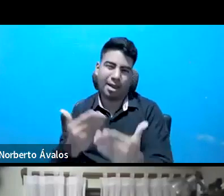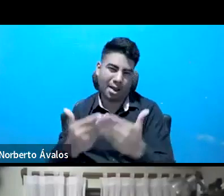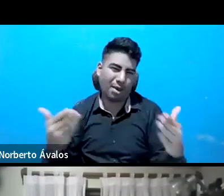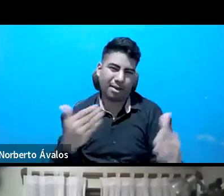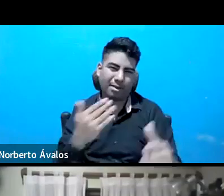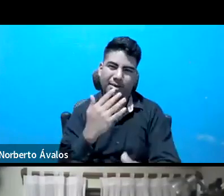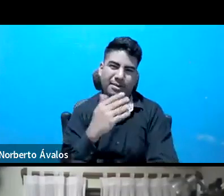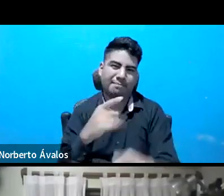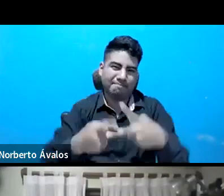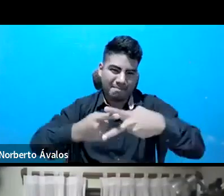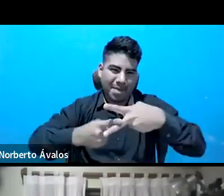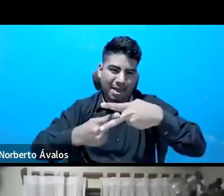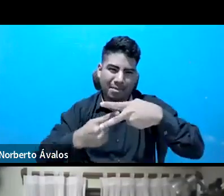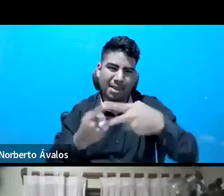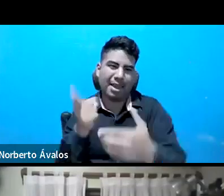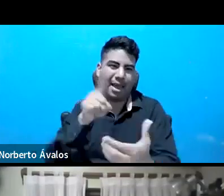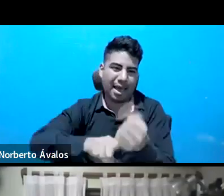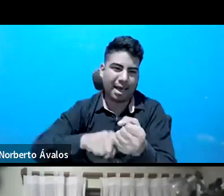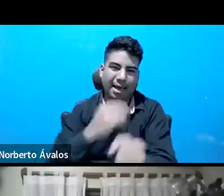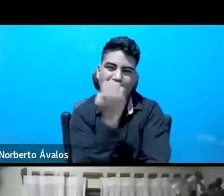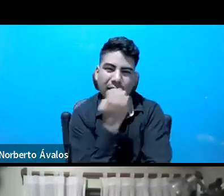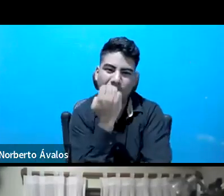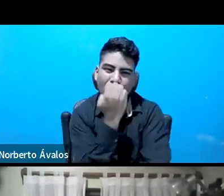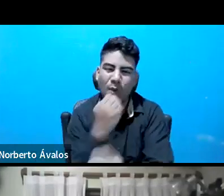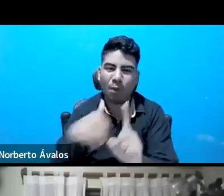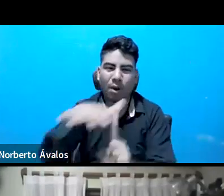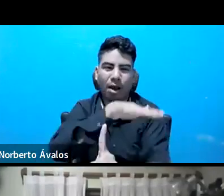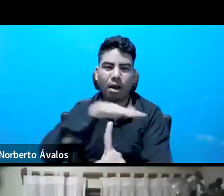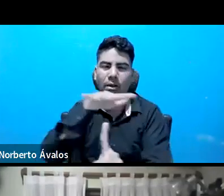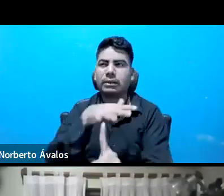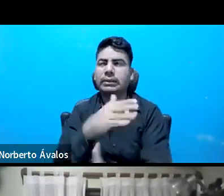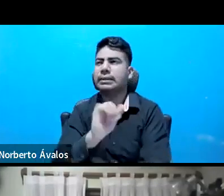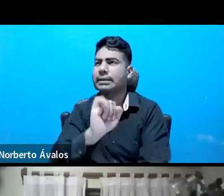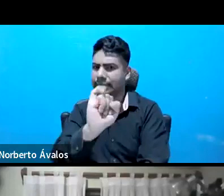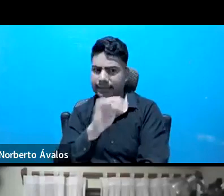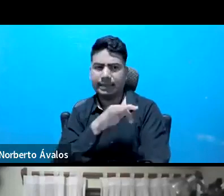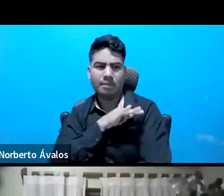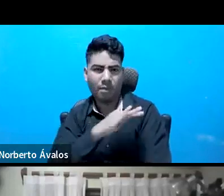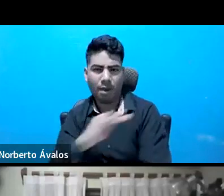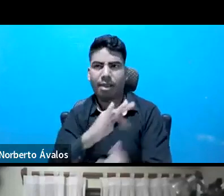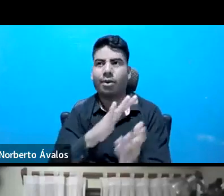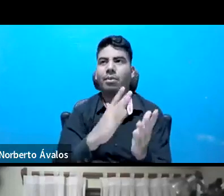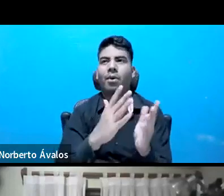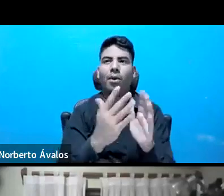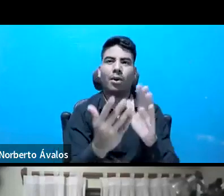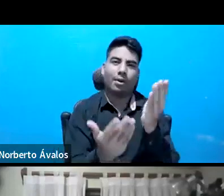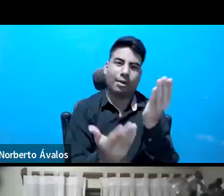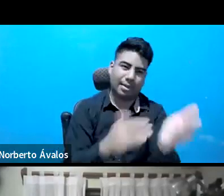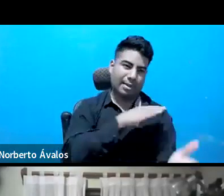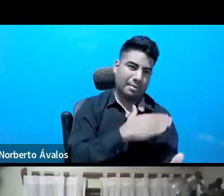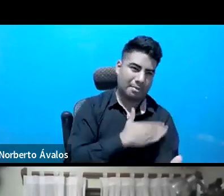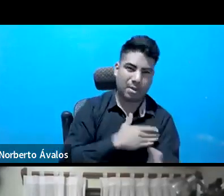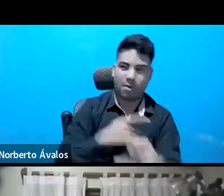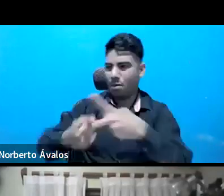que te, las que necesitamos son las matemáticas escolares. Y entonces, entonces, si ese F se puede hacer i ese se